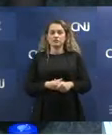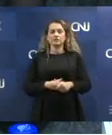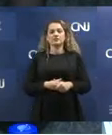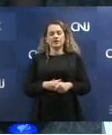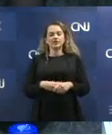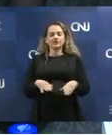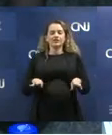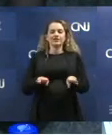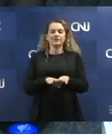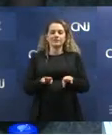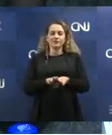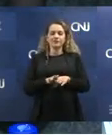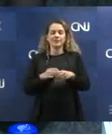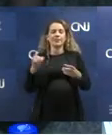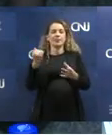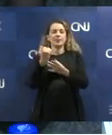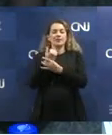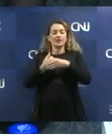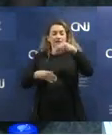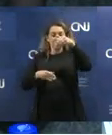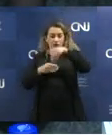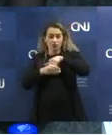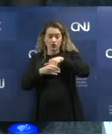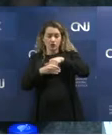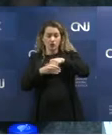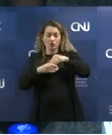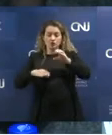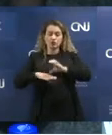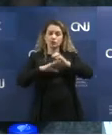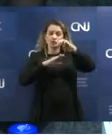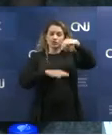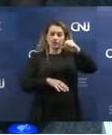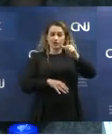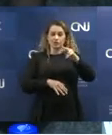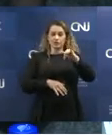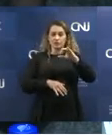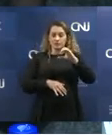Conselheiro Mário Freitas, Márcio Freitas, que foi o relator desse caso mencionado